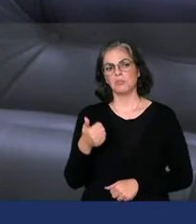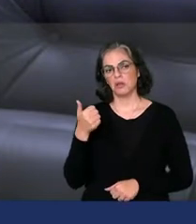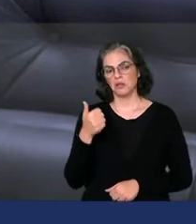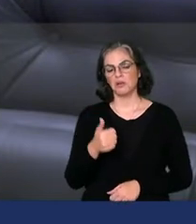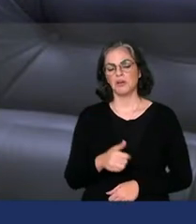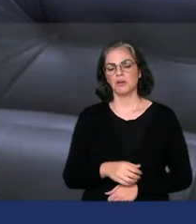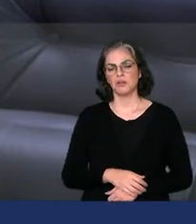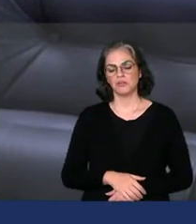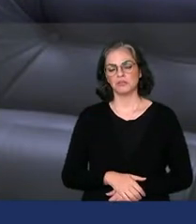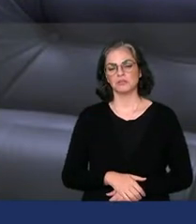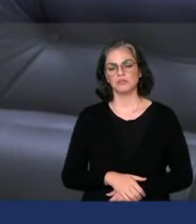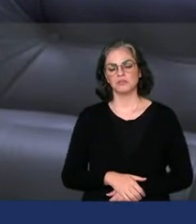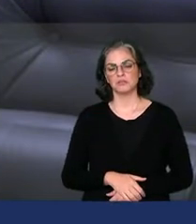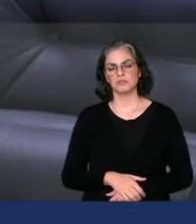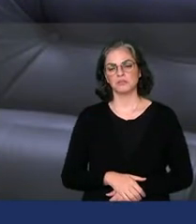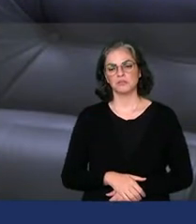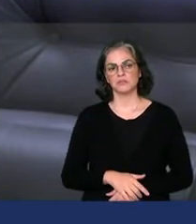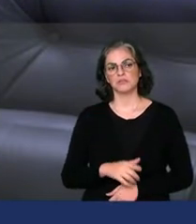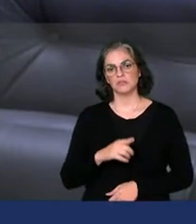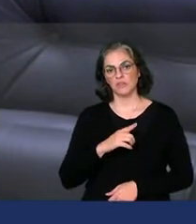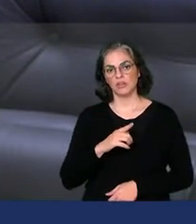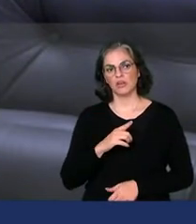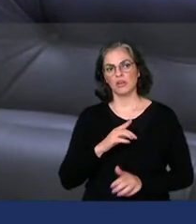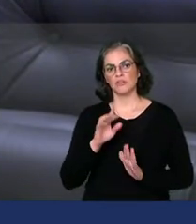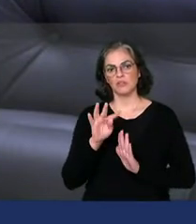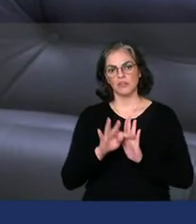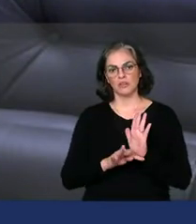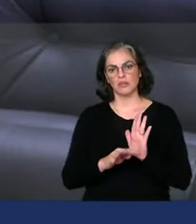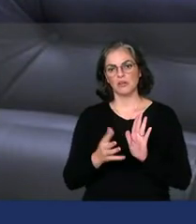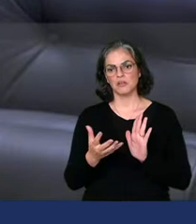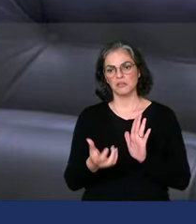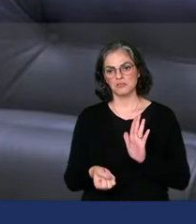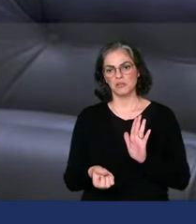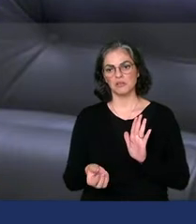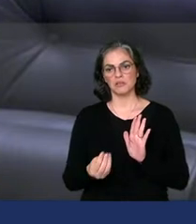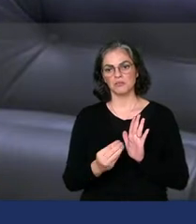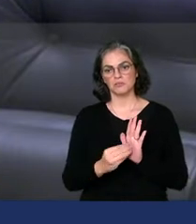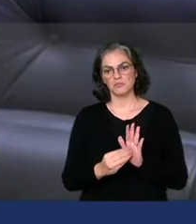AVANÇO NA EMENDA QUE FIZ. E ACABOU VIRANDO EMENDA DE